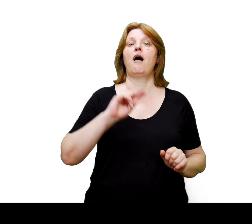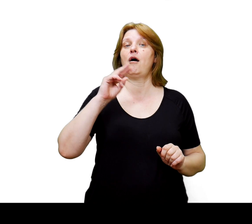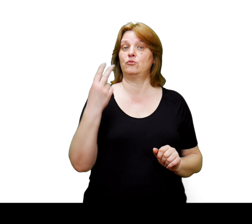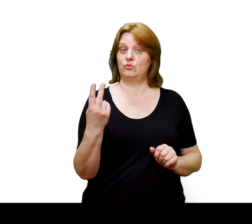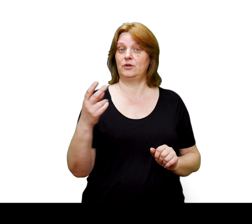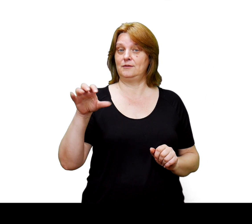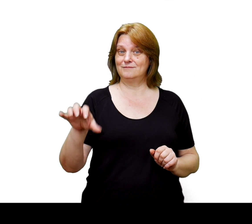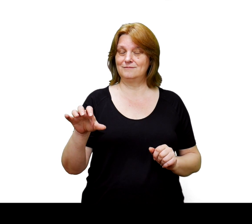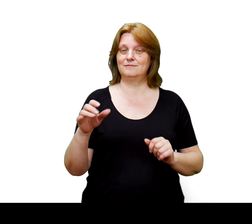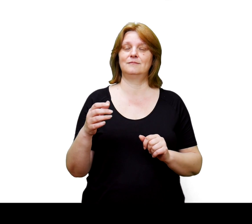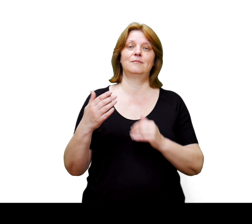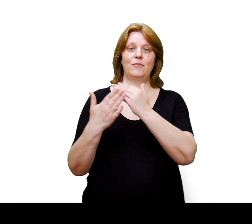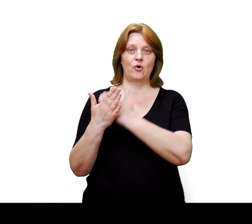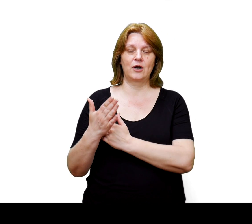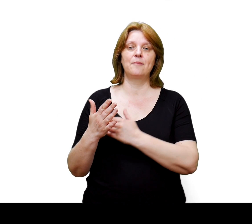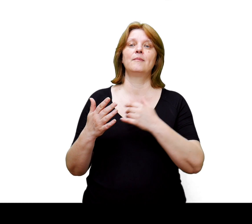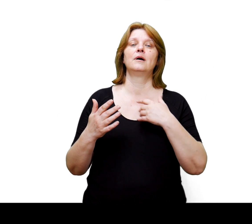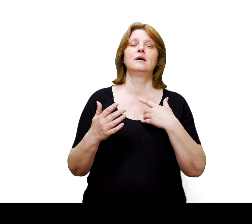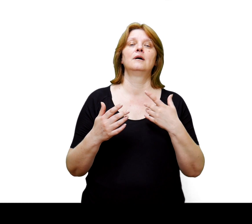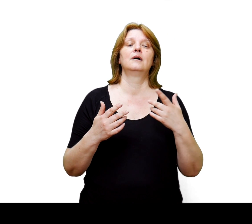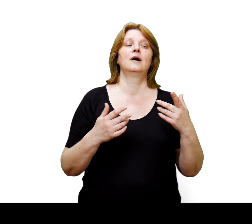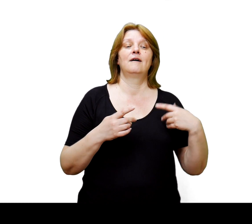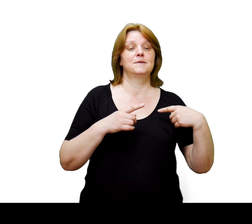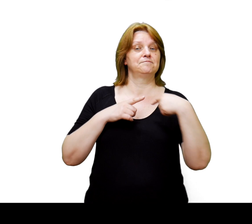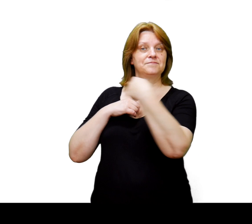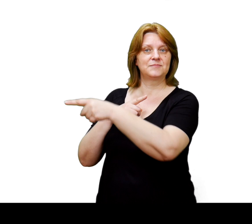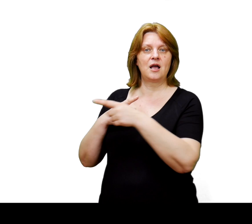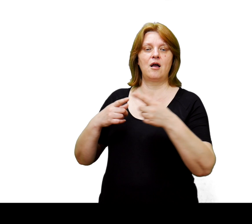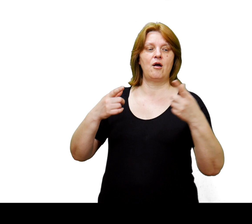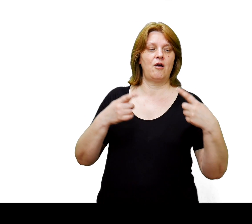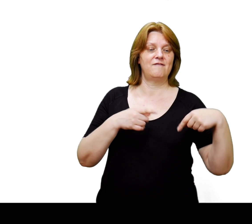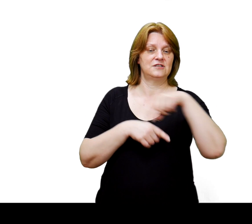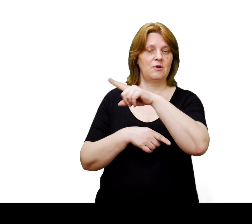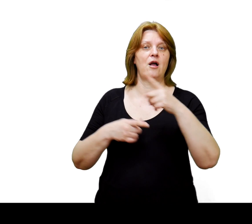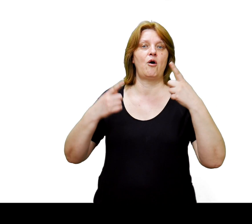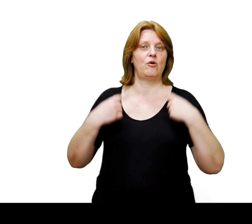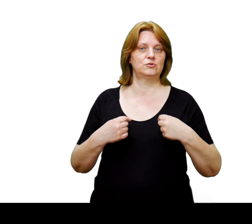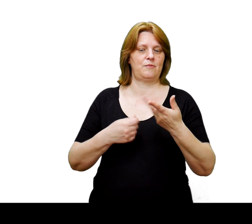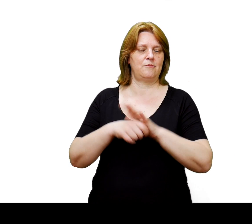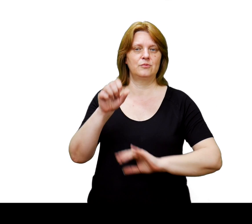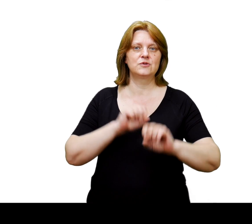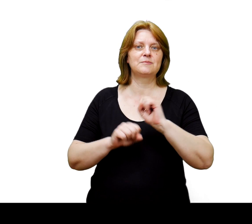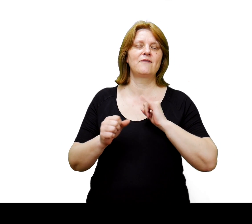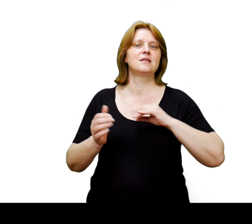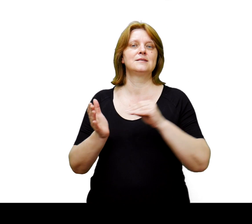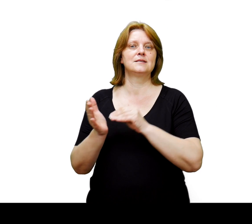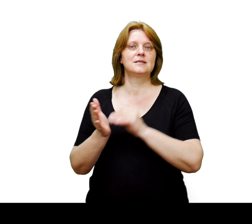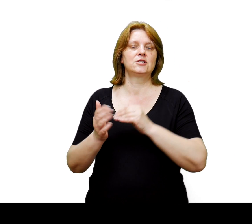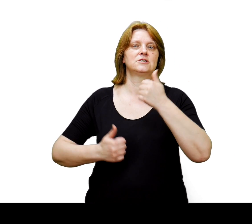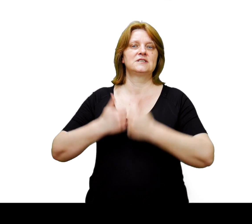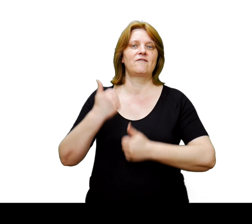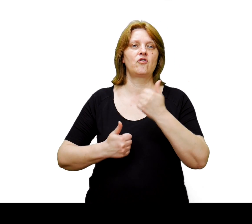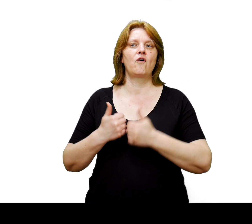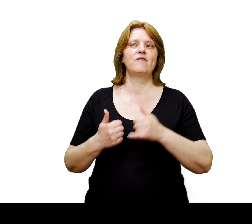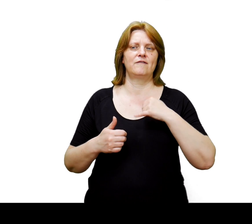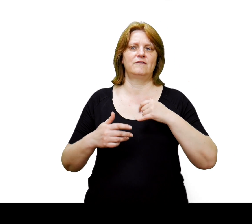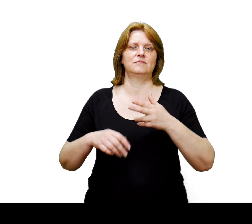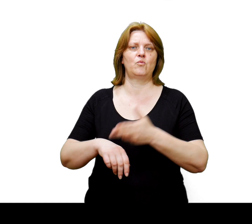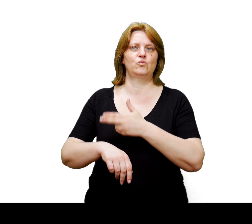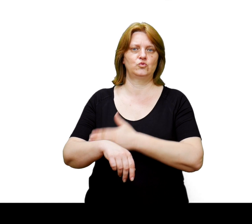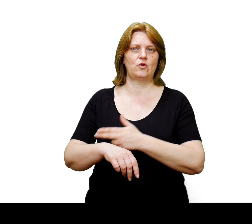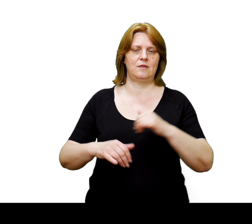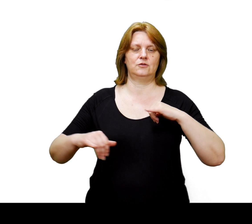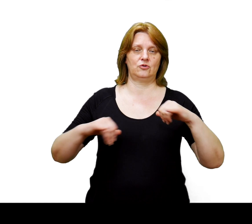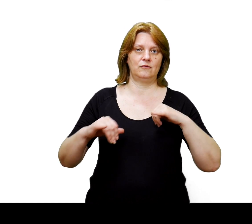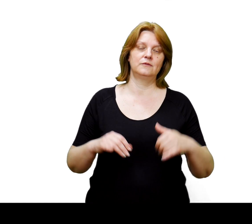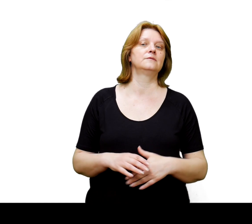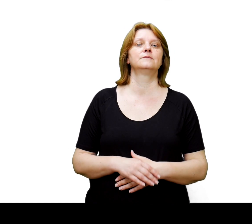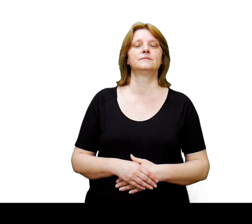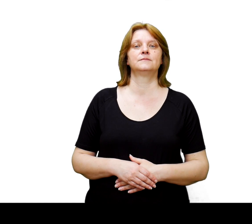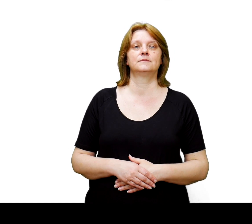Drugi – skierowanie osób z niepełnosprawnością na staże zawodowe w administracji rządowej.